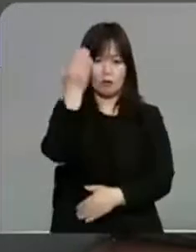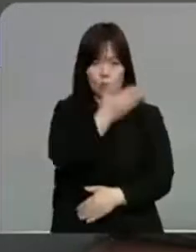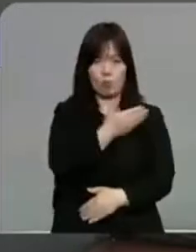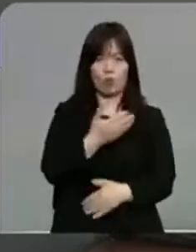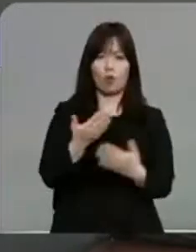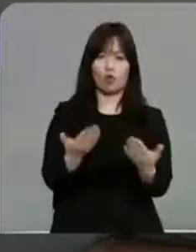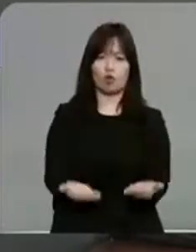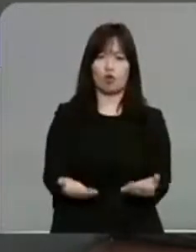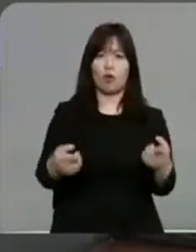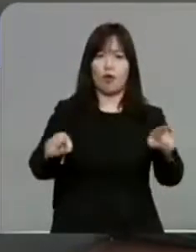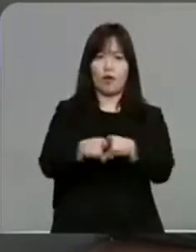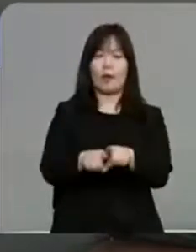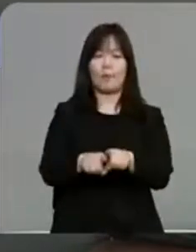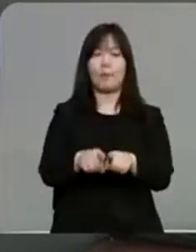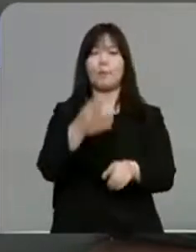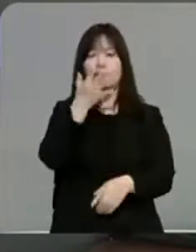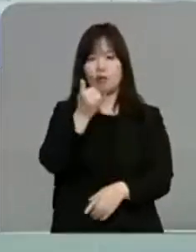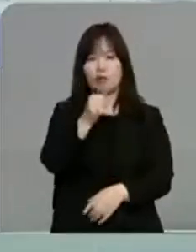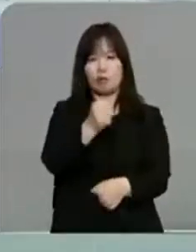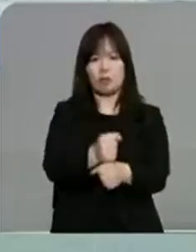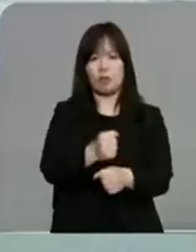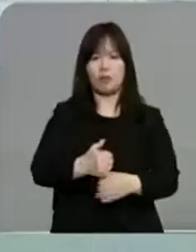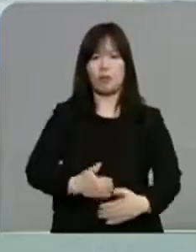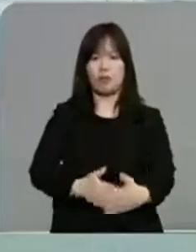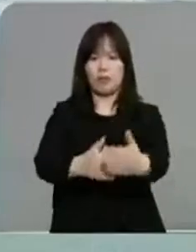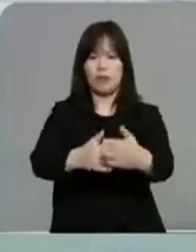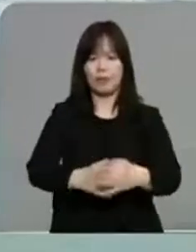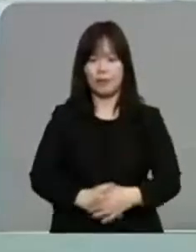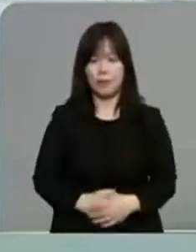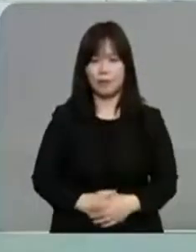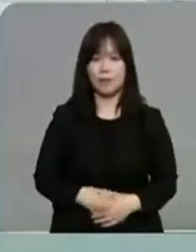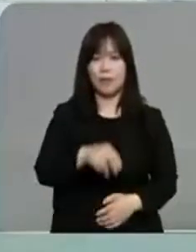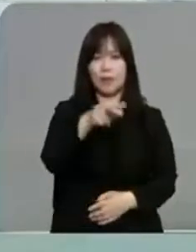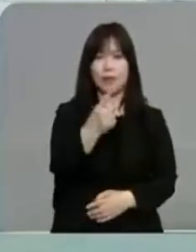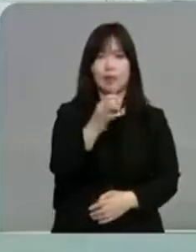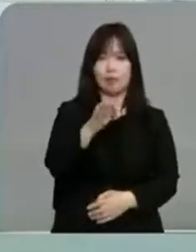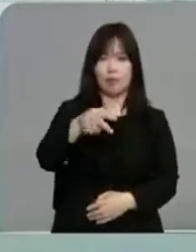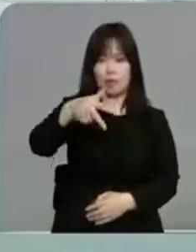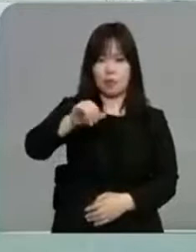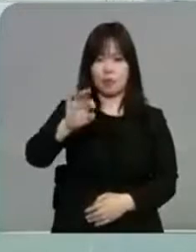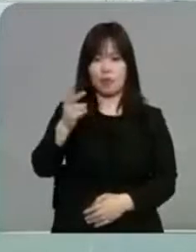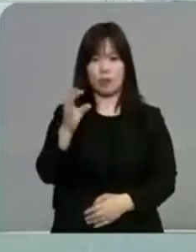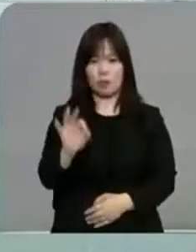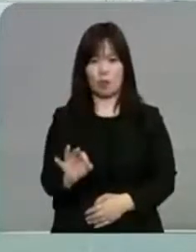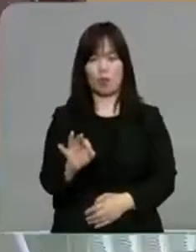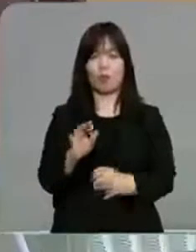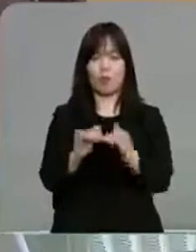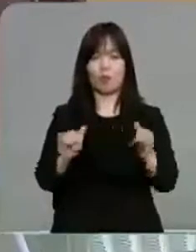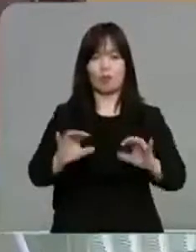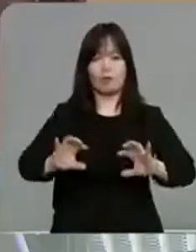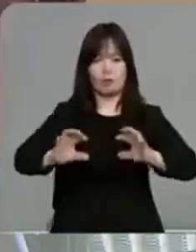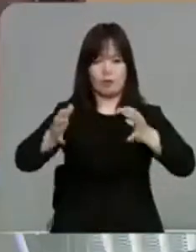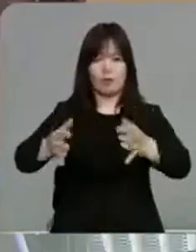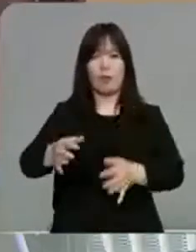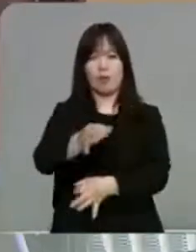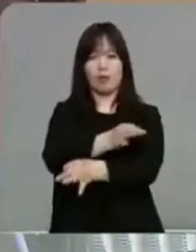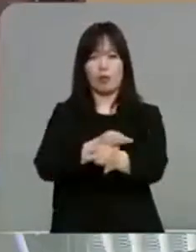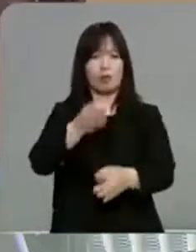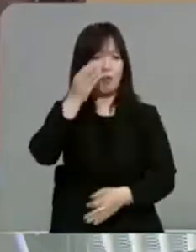을 겸할 수 있는 공간으로 송지용 전북도의회 의장은 세계 최고의 경제순환도시 완주 건설